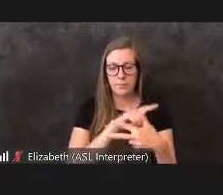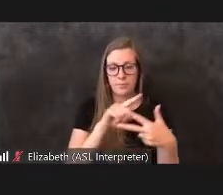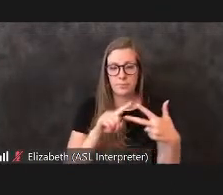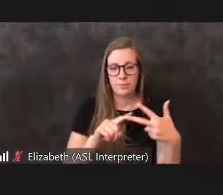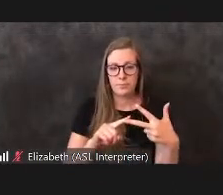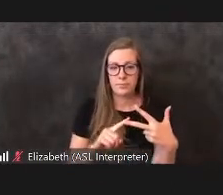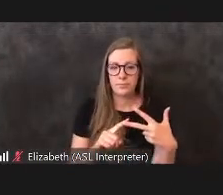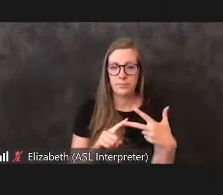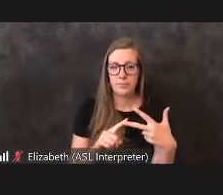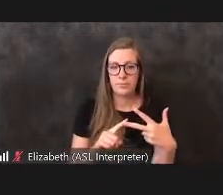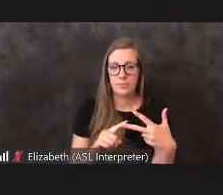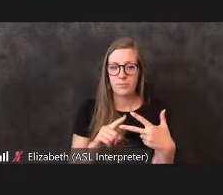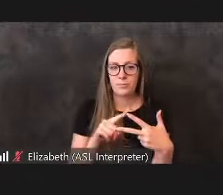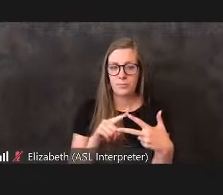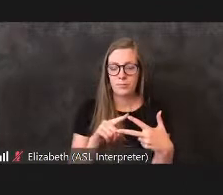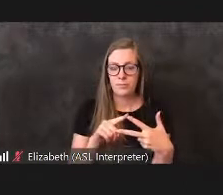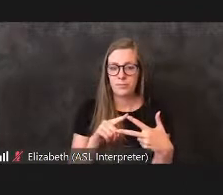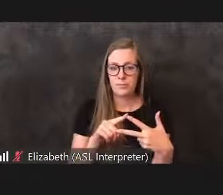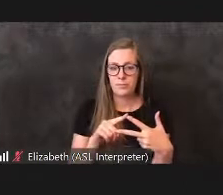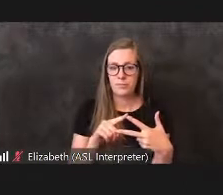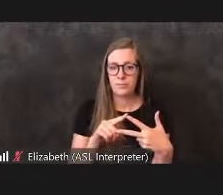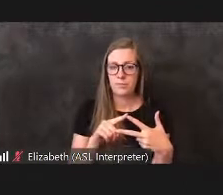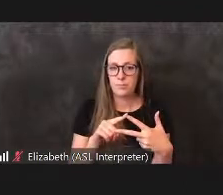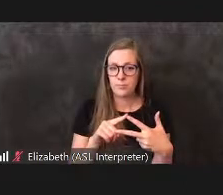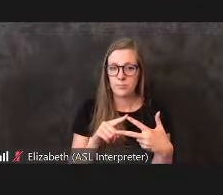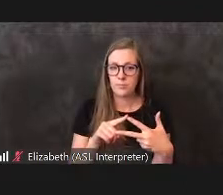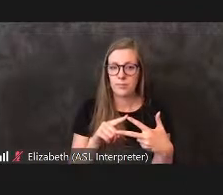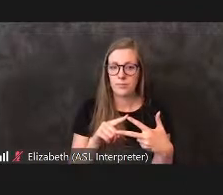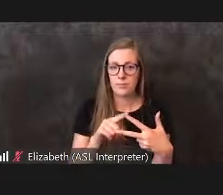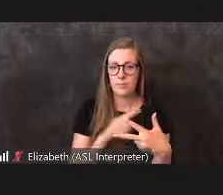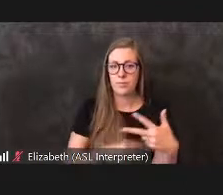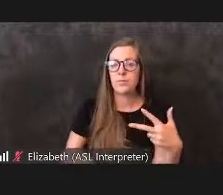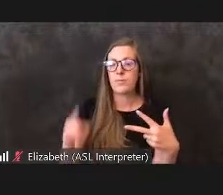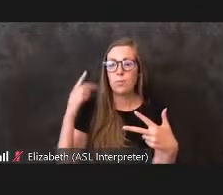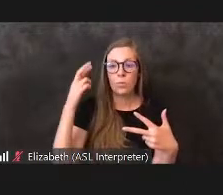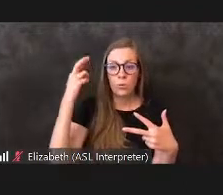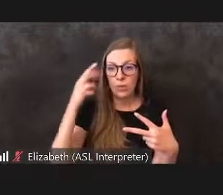muertes en aquellos que vivían en Petaluma. Primer Round Park Witcher River había